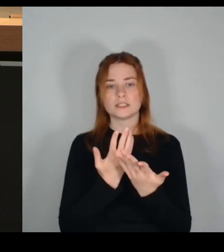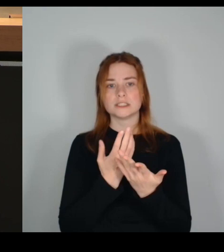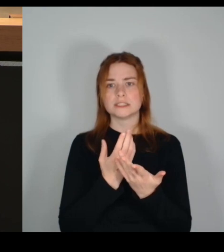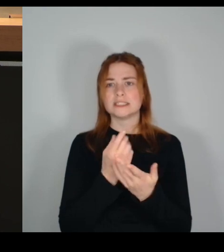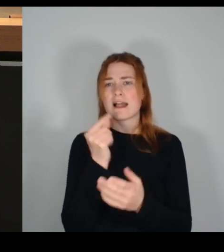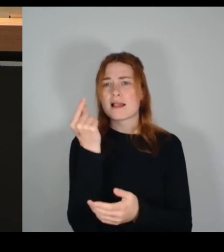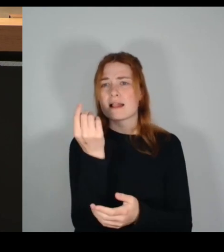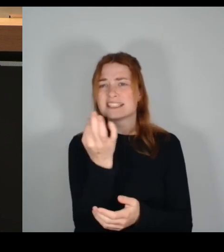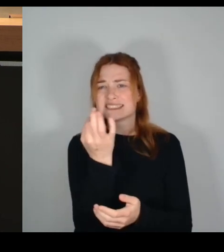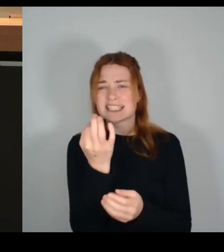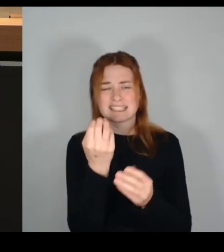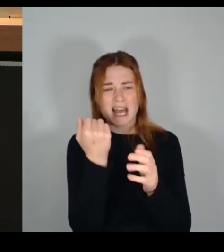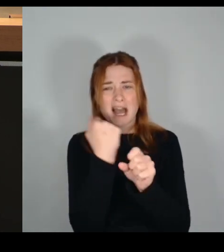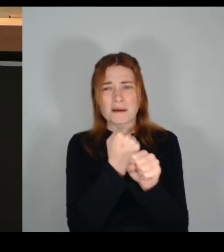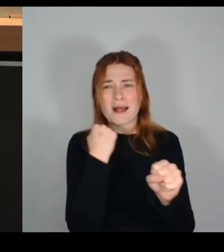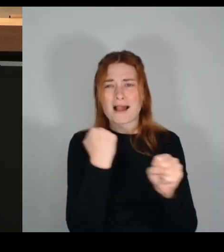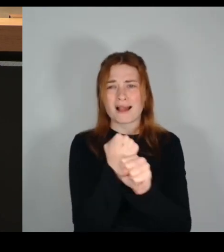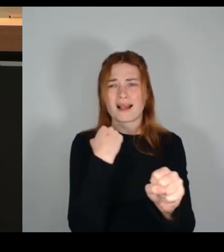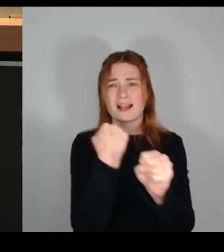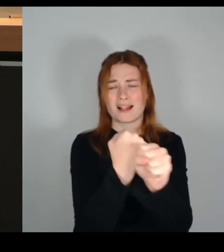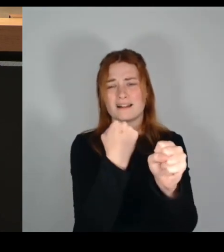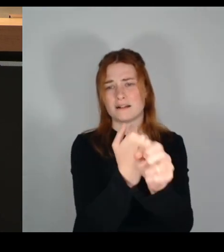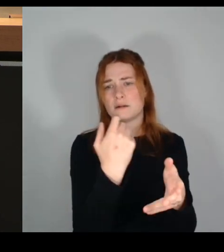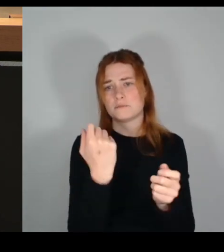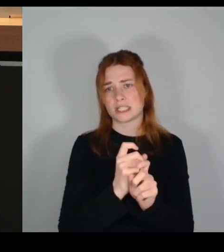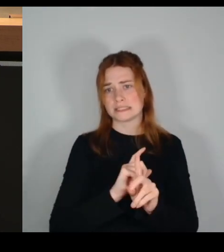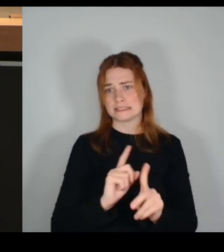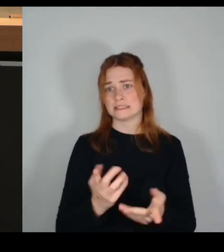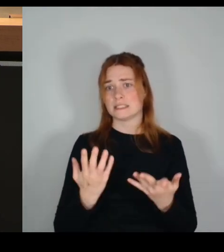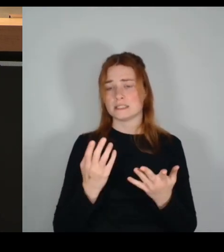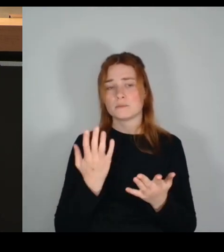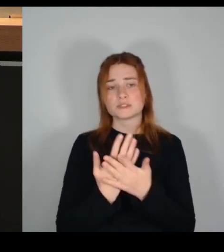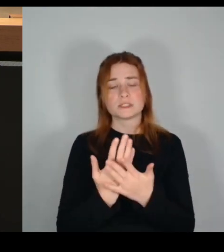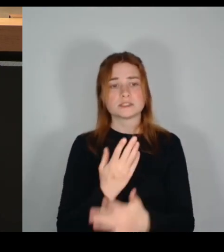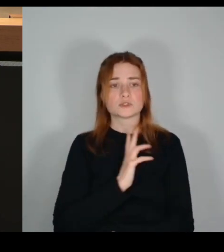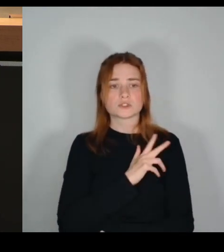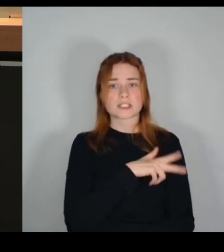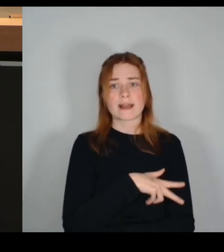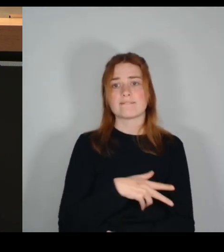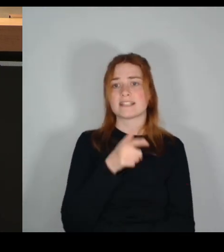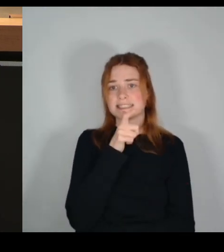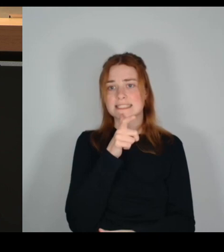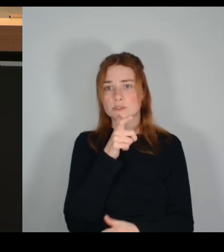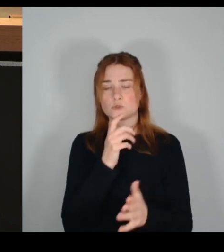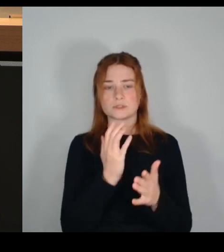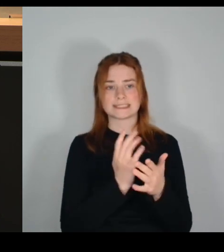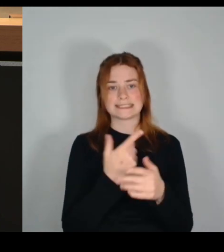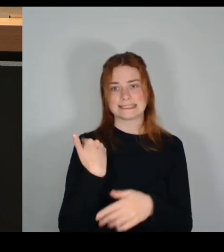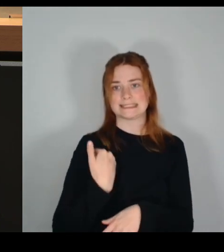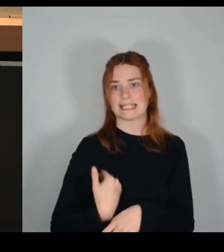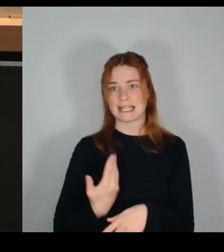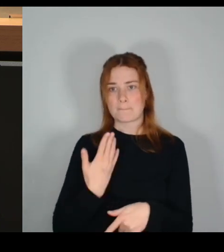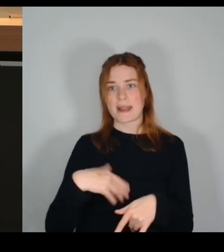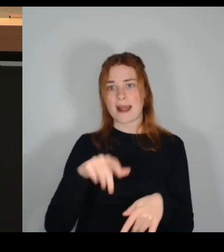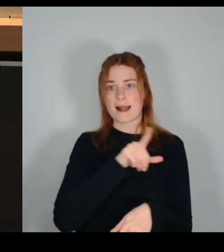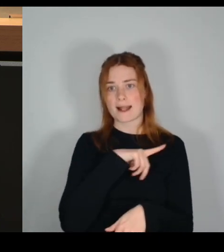an den Sozialversicherungsträger ern vorbei viel länger zu arbeiten, als sie müssen, weil sie sich zur Wehr setzen gegen Ausbeutung und dann